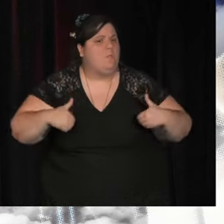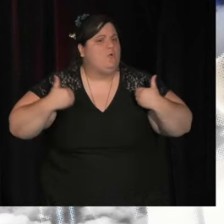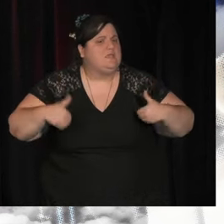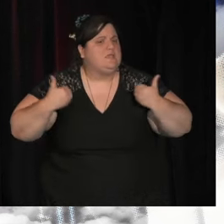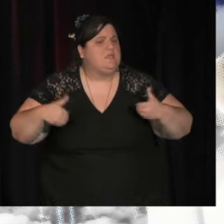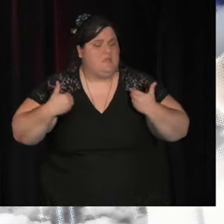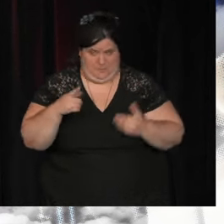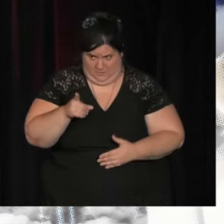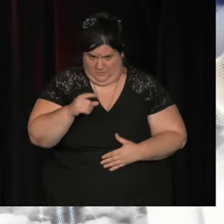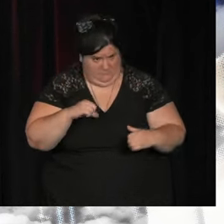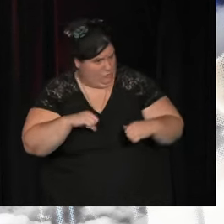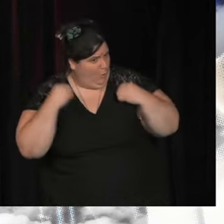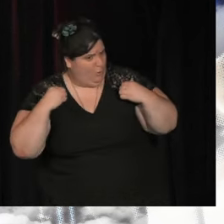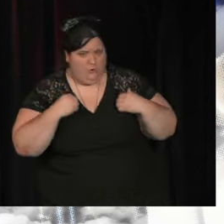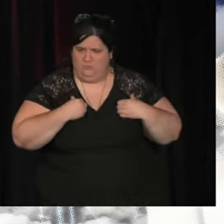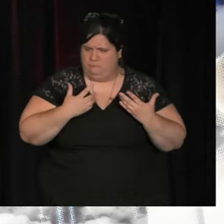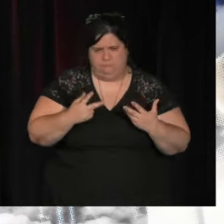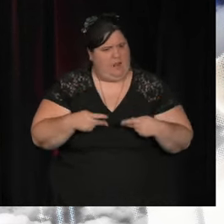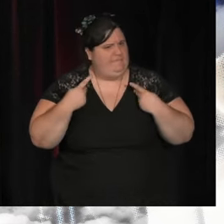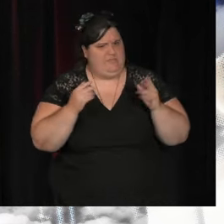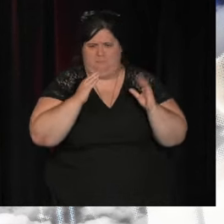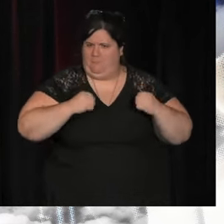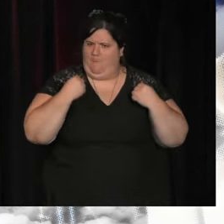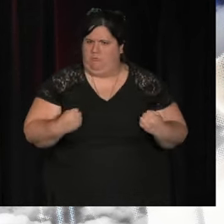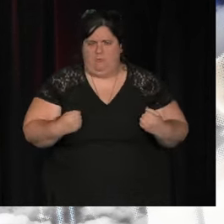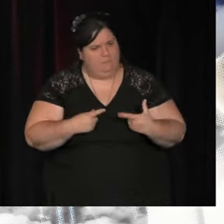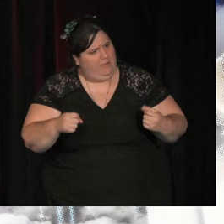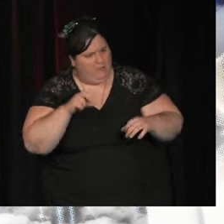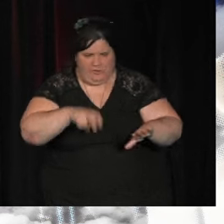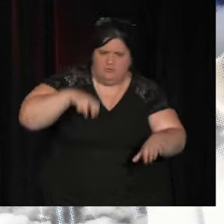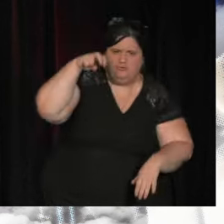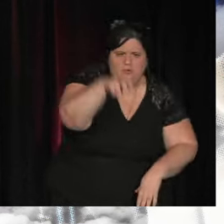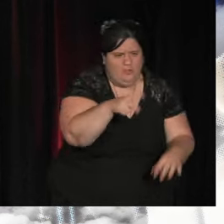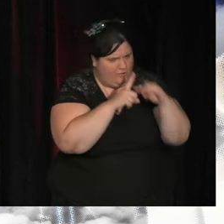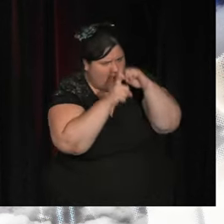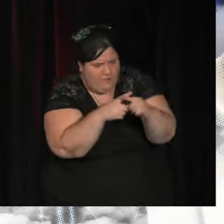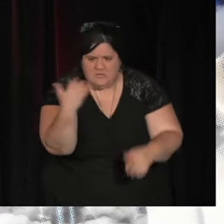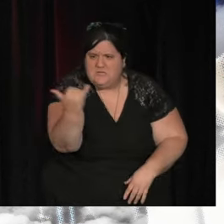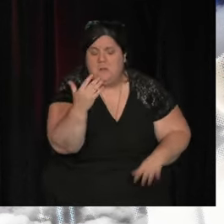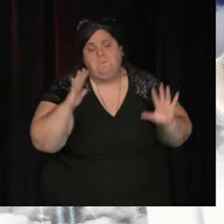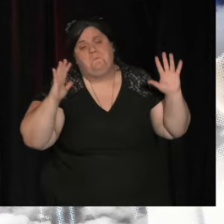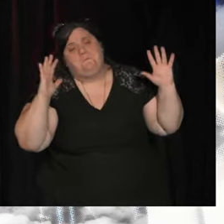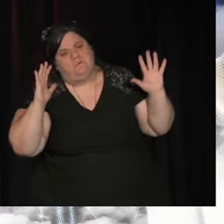On a dit : "C'est un tank, il y a beaucoup de vie, il saute dessus, il n'a pas besoin de viser", je ne dis pas qu'il faut zéro talent pour jouer Winston, c'est absolument faux,